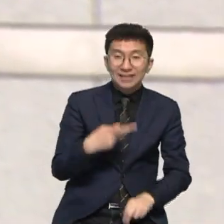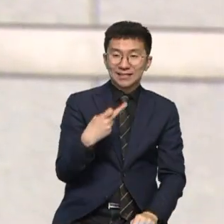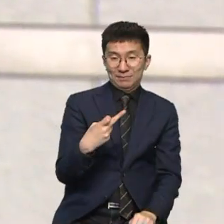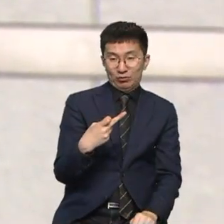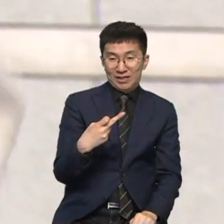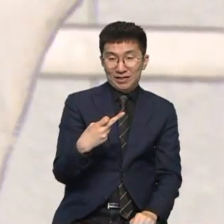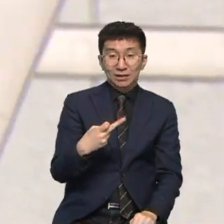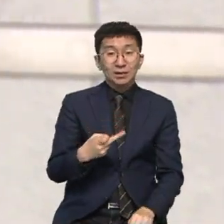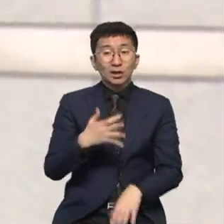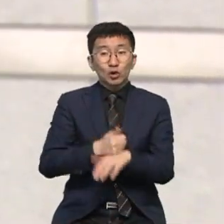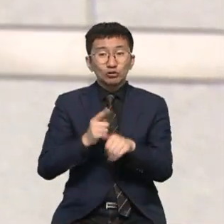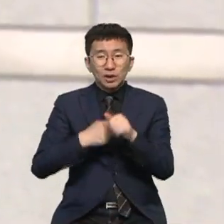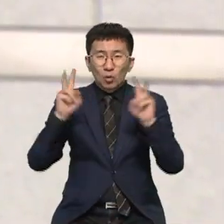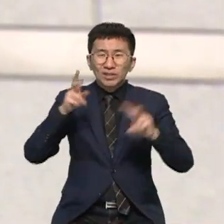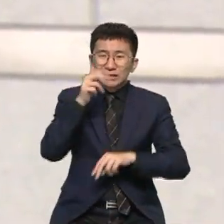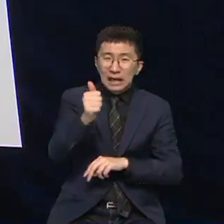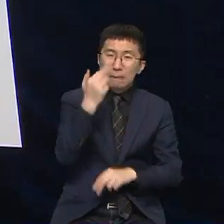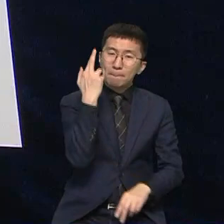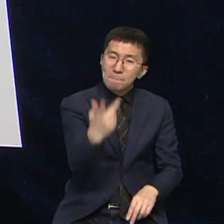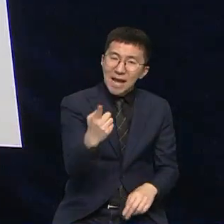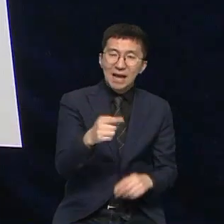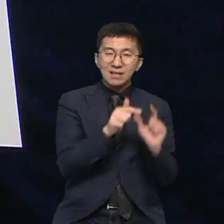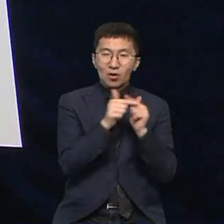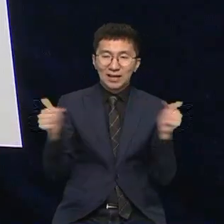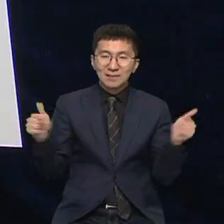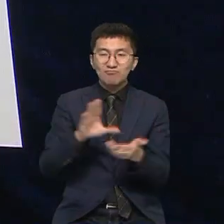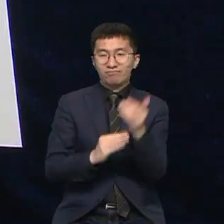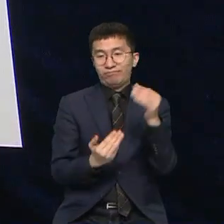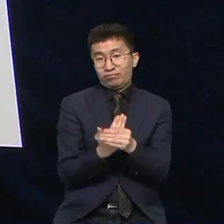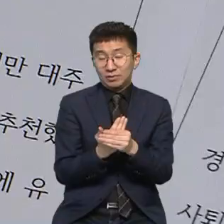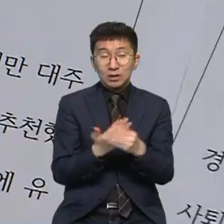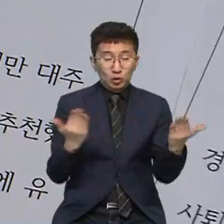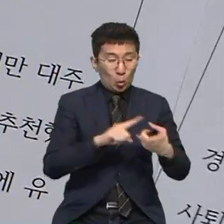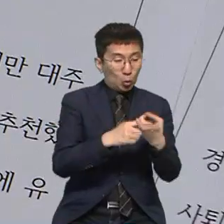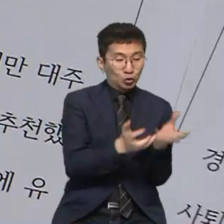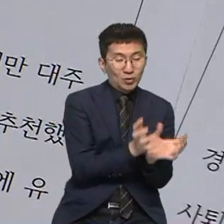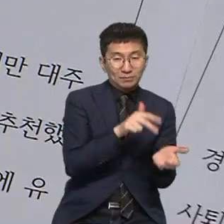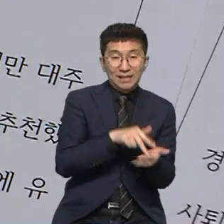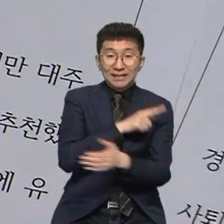피할 수 없게 됐습니다. KT 노조는 이사회 전원 사퇴를 요구했습니다.